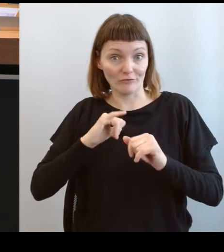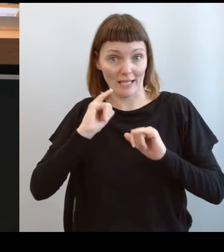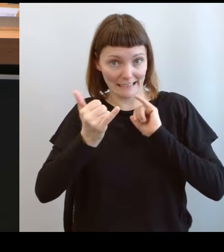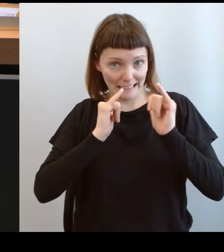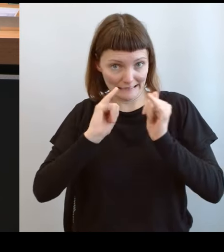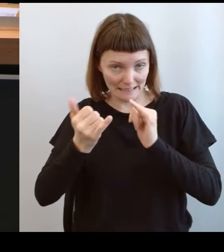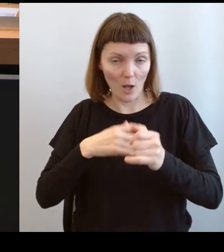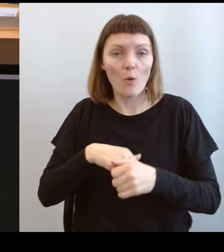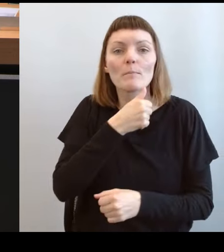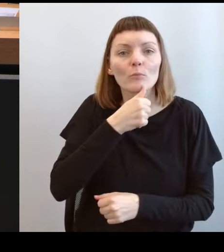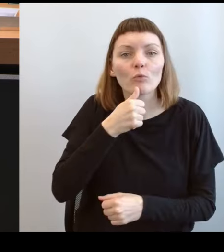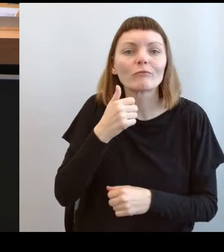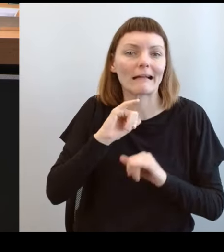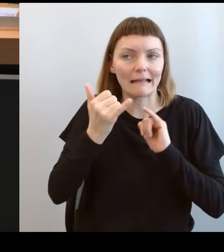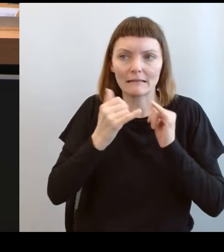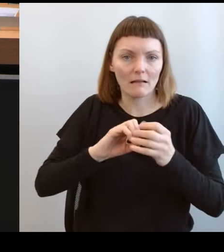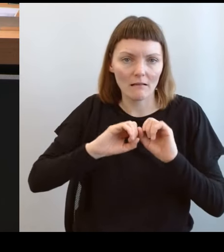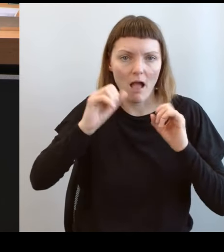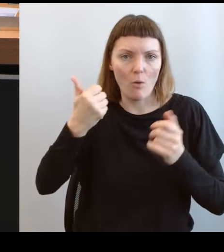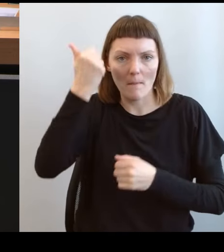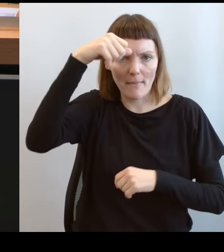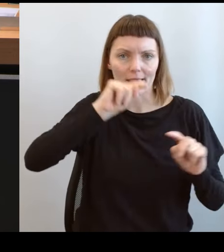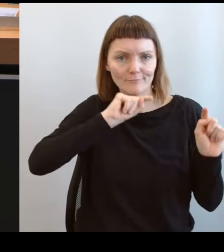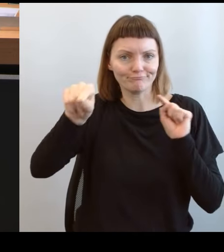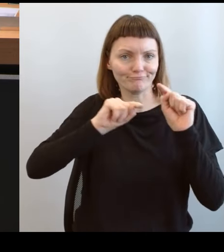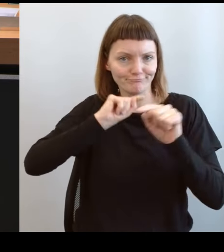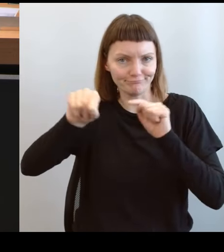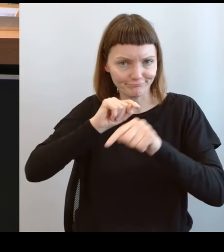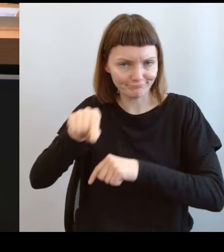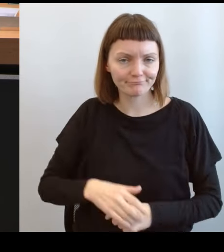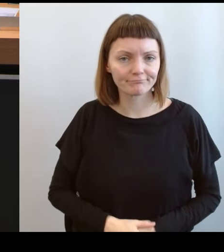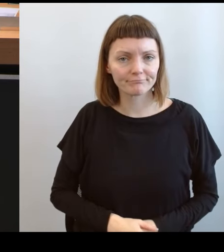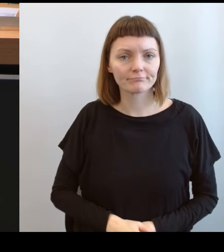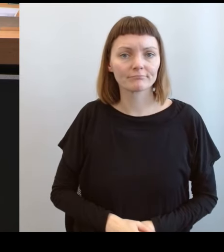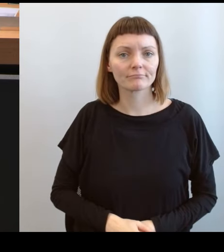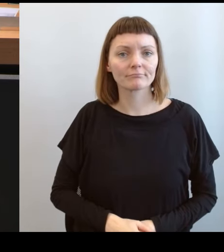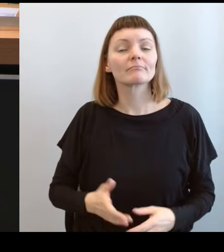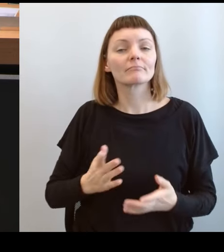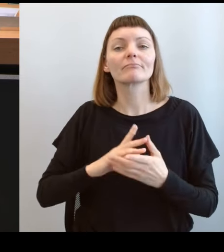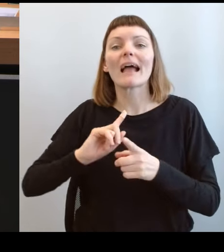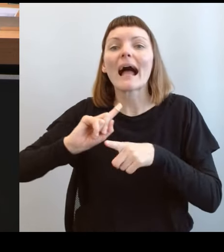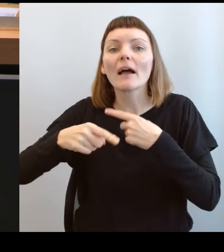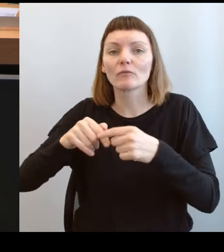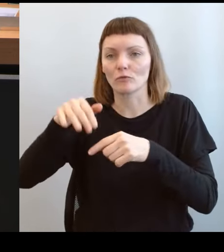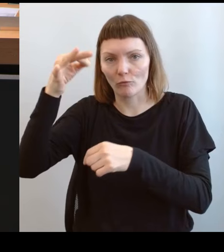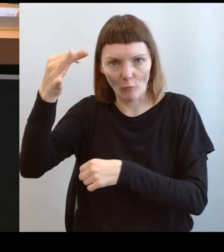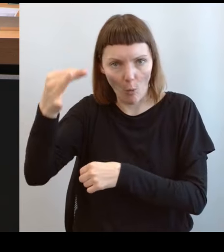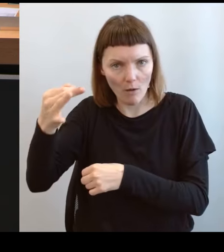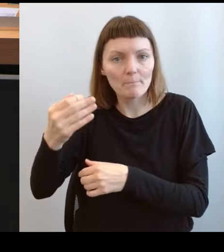Wir vereinfachen die Abläufe vor Ort und schaffen Verwaltungsentlastungen, da künftig keinerlei Nachweise über eine geschäftliche Tätigkeit